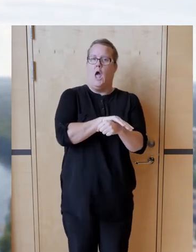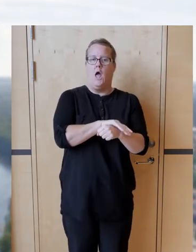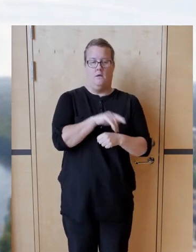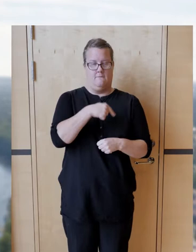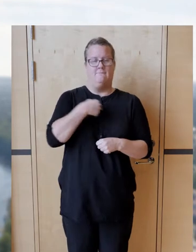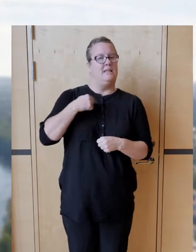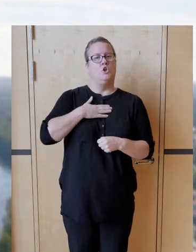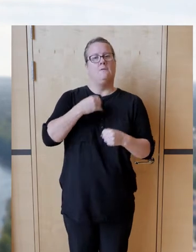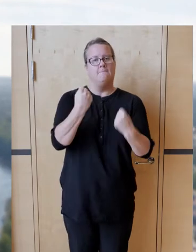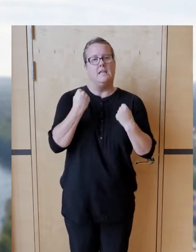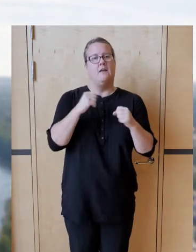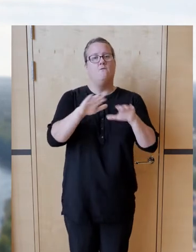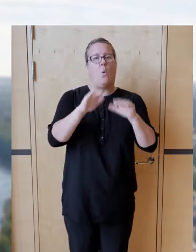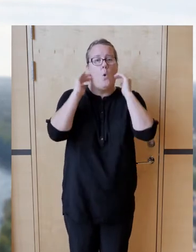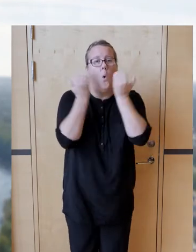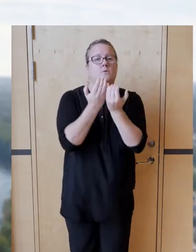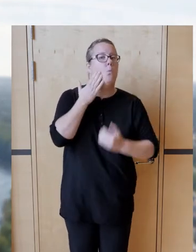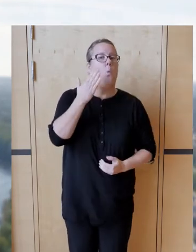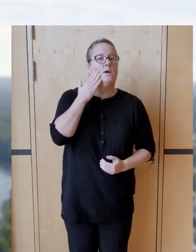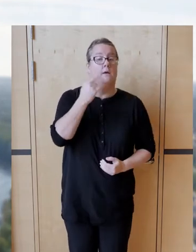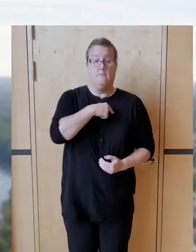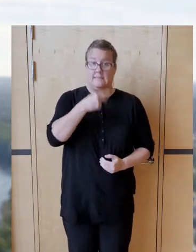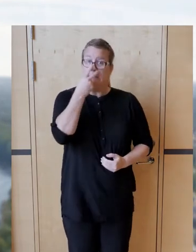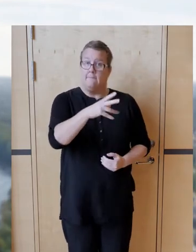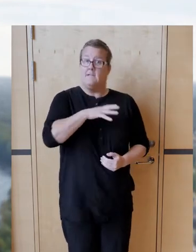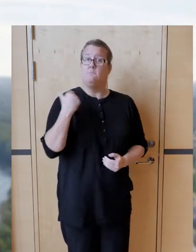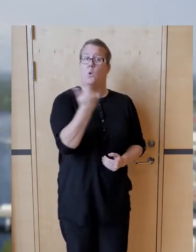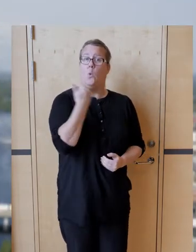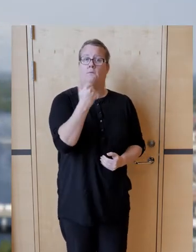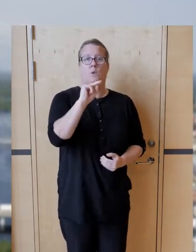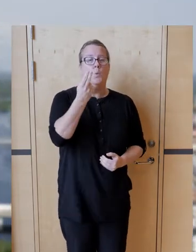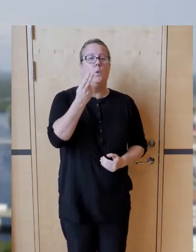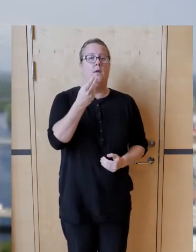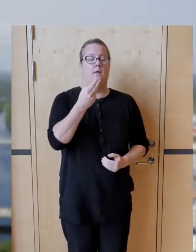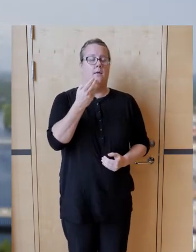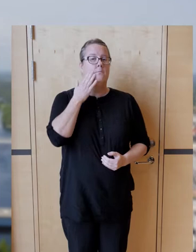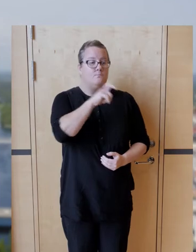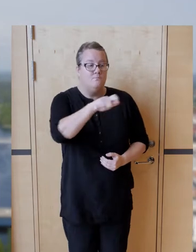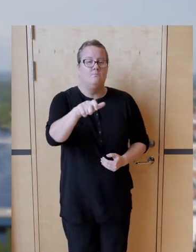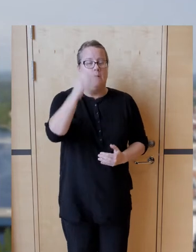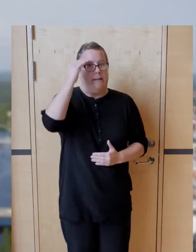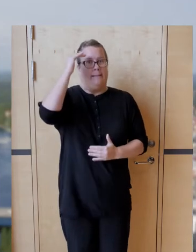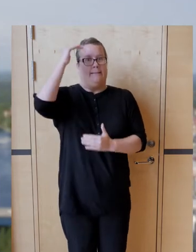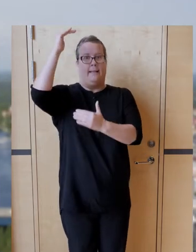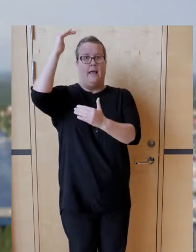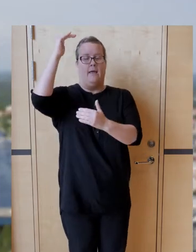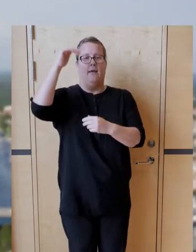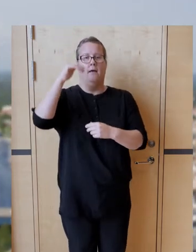Får vi se de behoven bland dem En åldrande befolkning Och nu gör vi det bästa utav den situation som finns